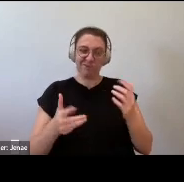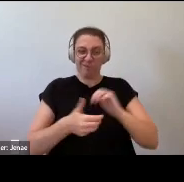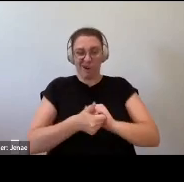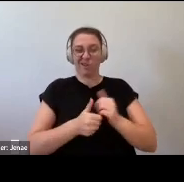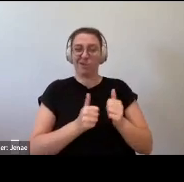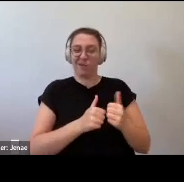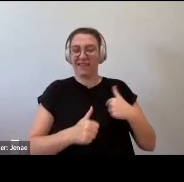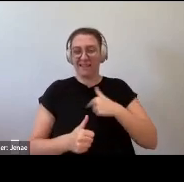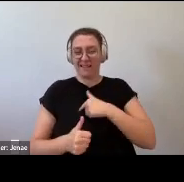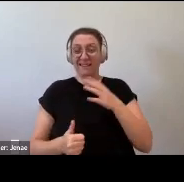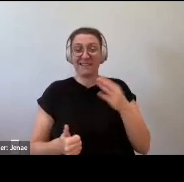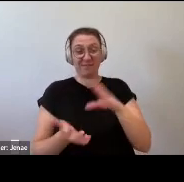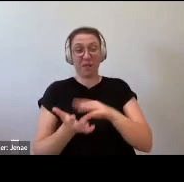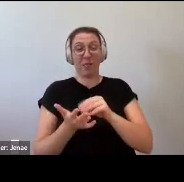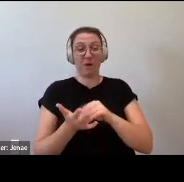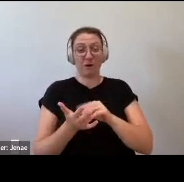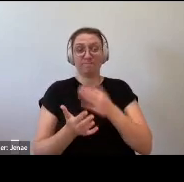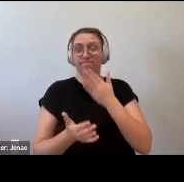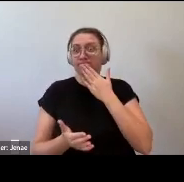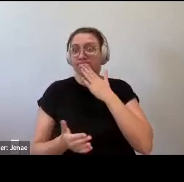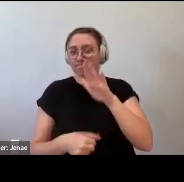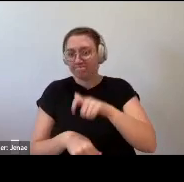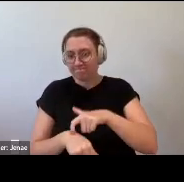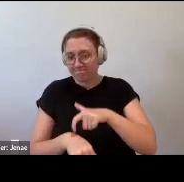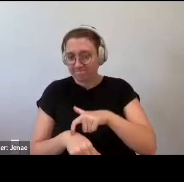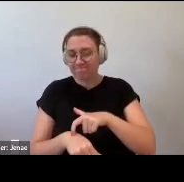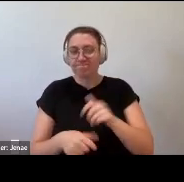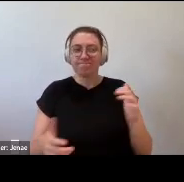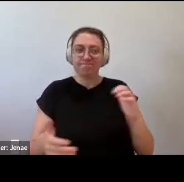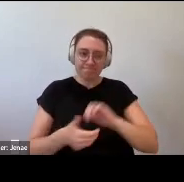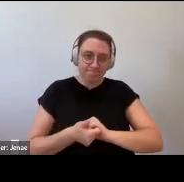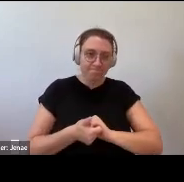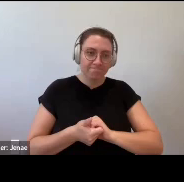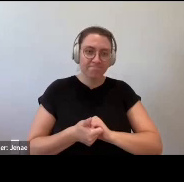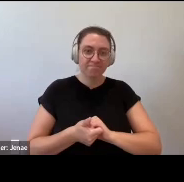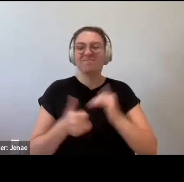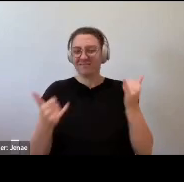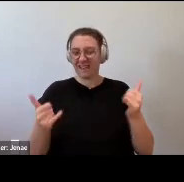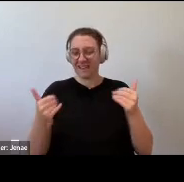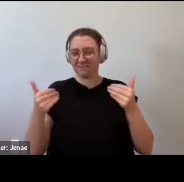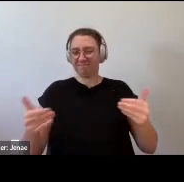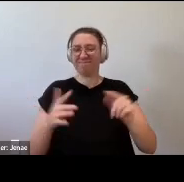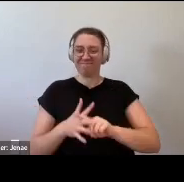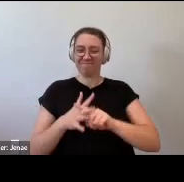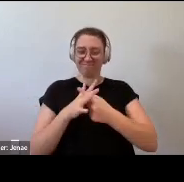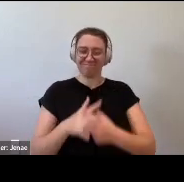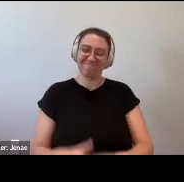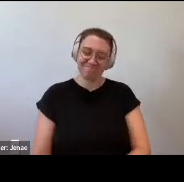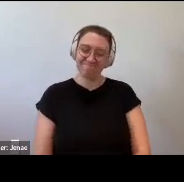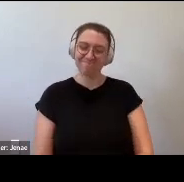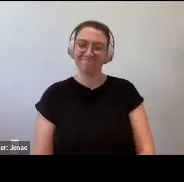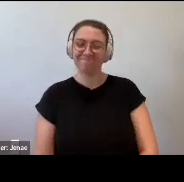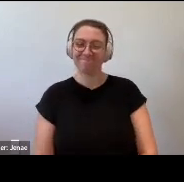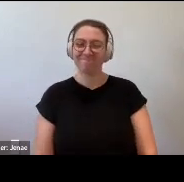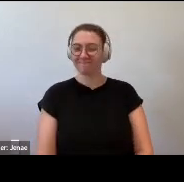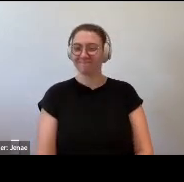y aprender. Les agradecemos su tiempo y su colaboración. Y ahora, comencemos.